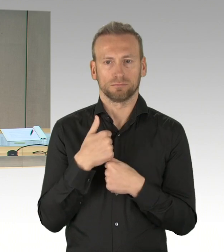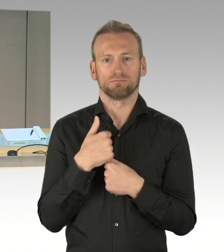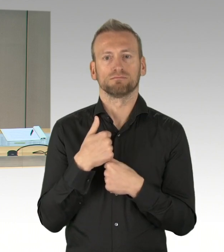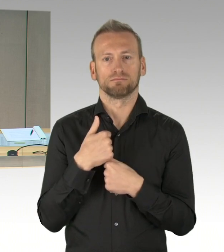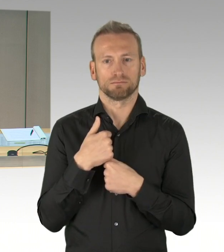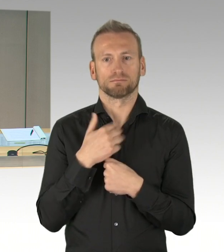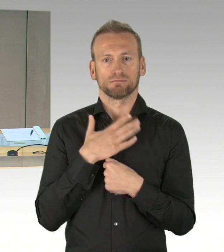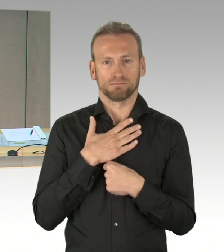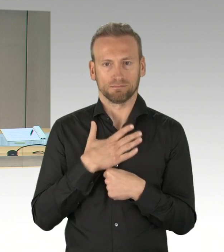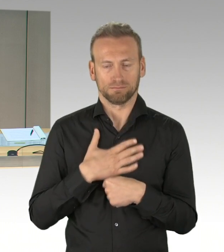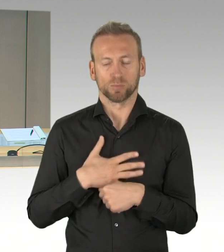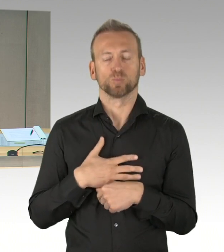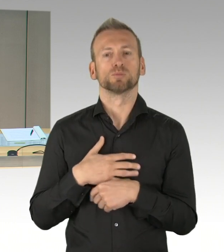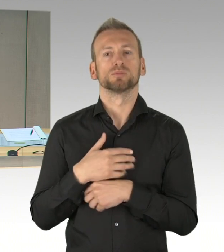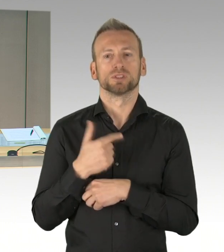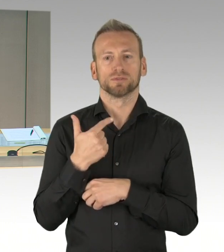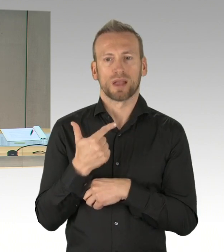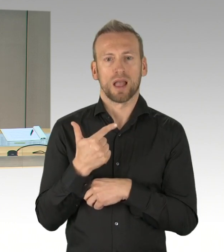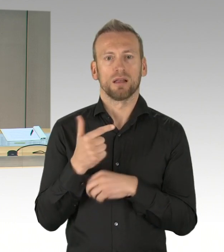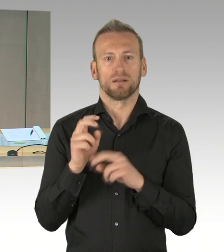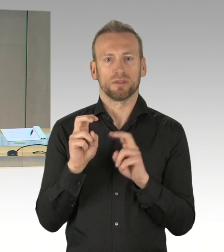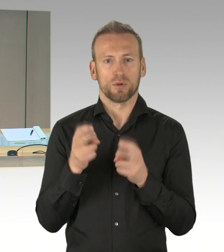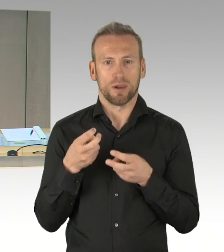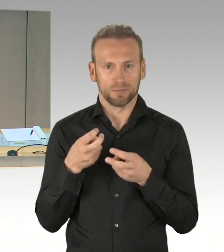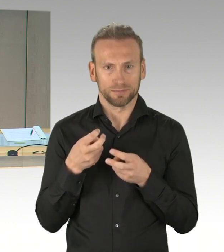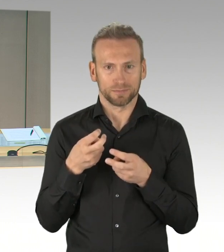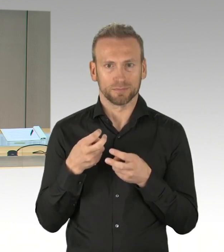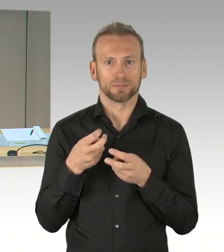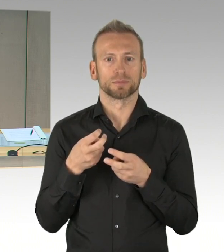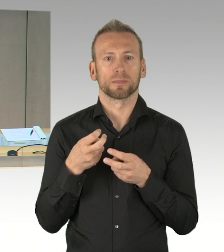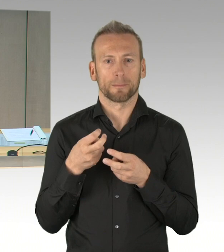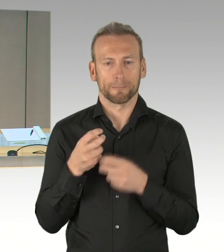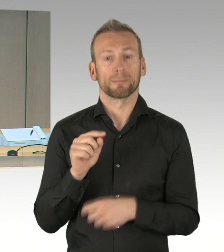in einer Runde nach der Stärke der Fraktionen mit je einer Fragestellung. Nach der Beantwortung